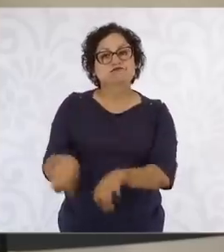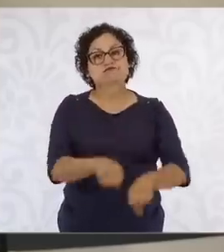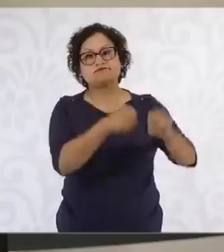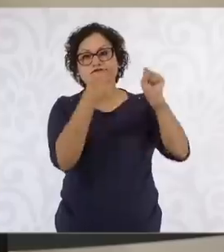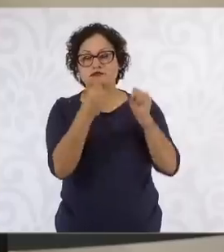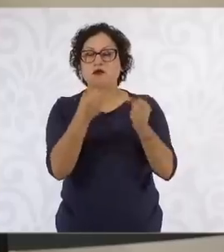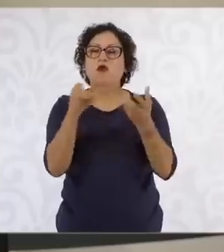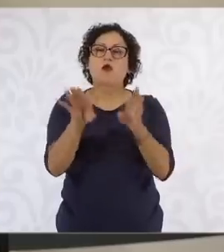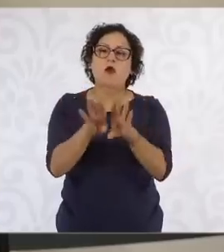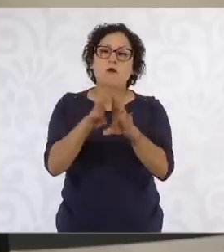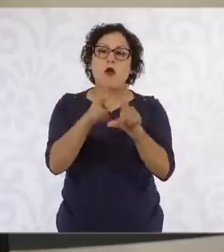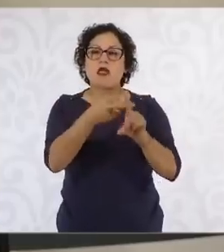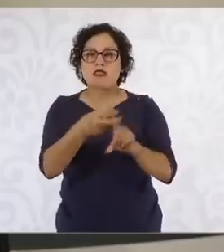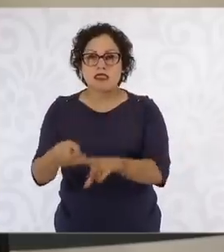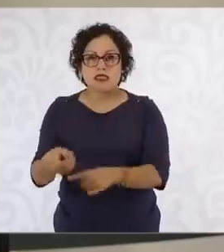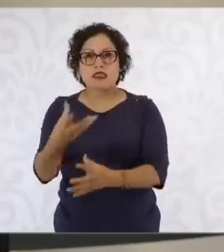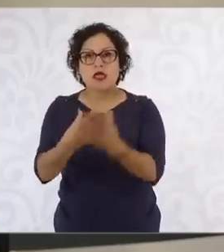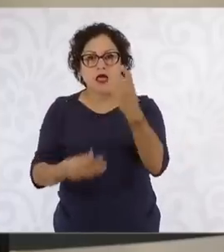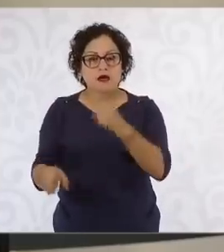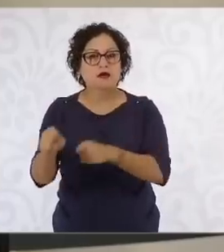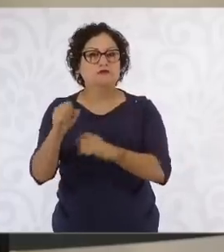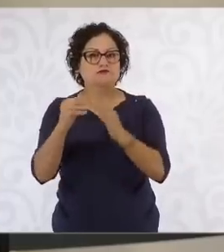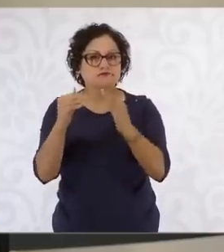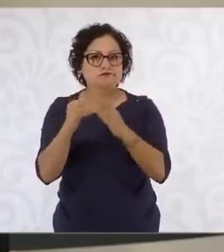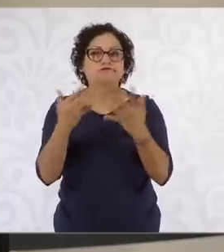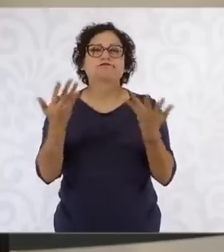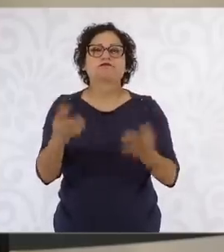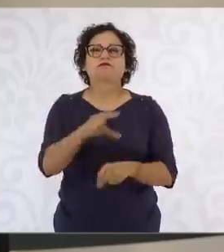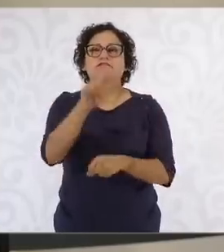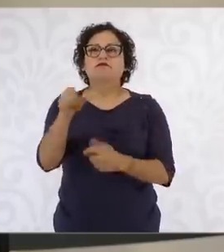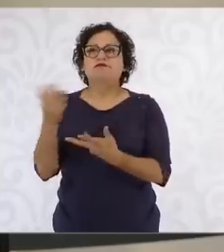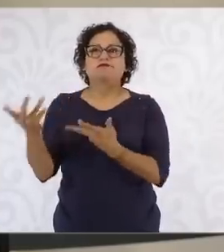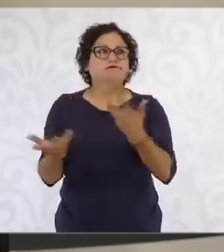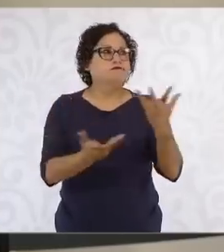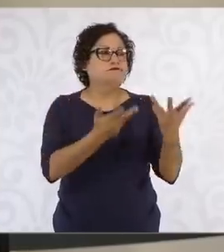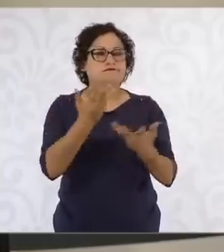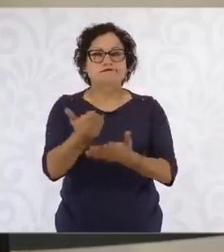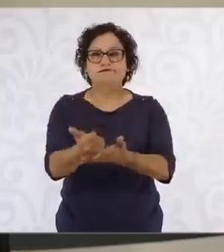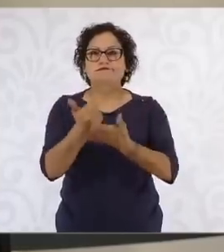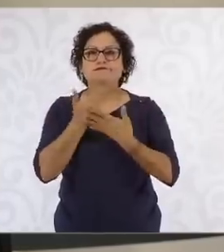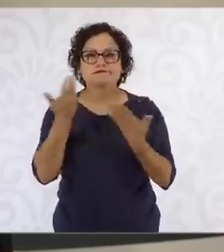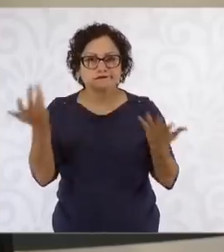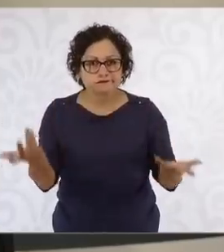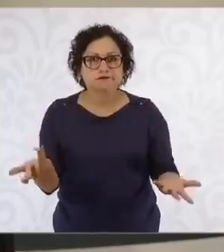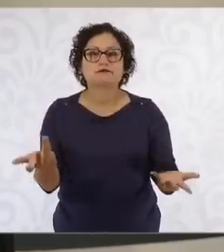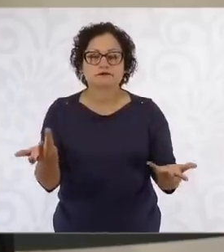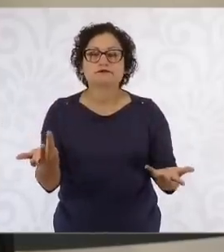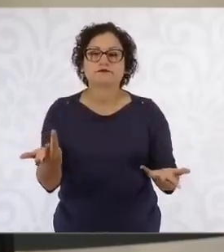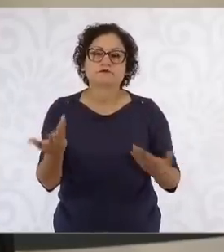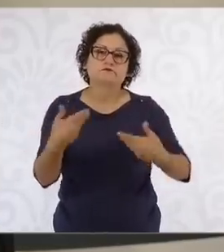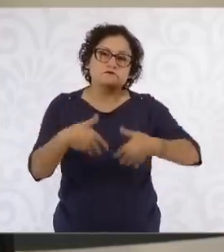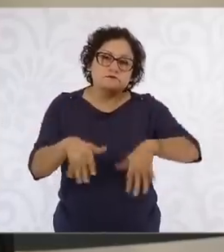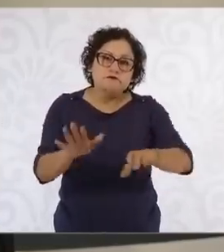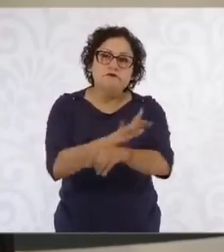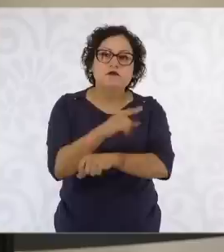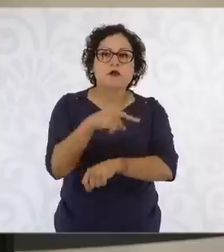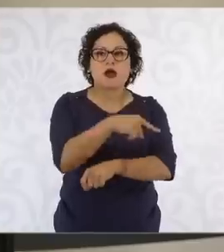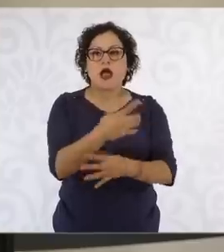casa y luego no hay quien les ayude argumentando que pues es el papá del del menor que tiene los